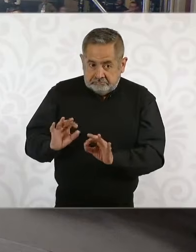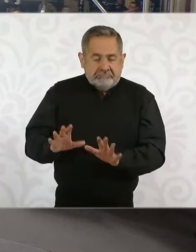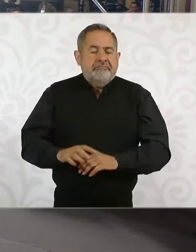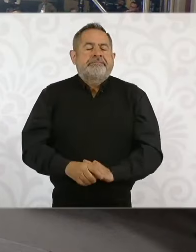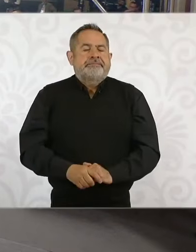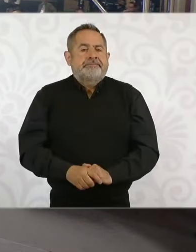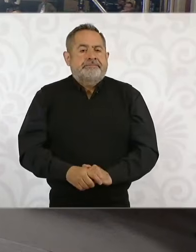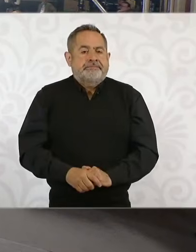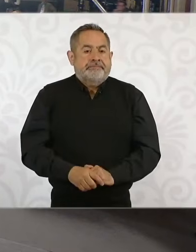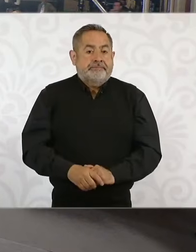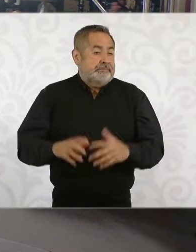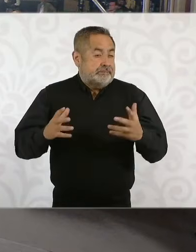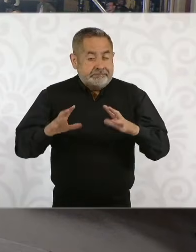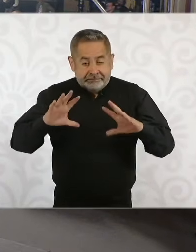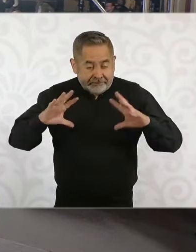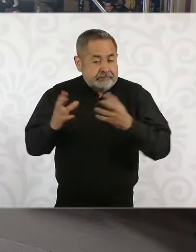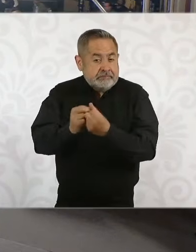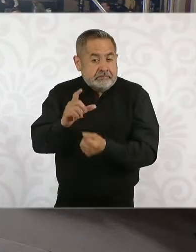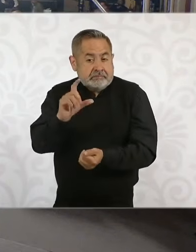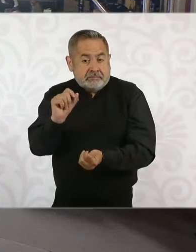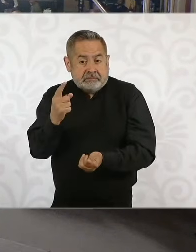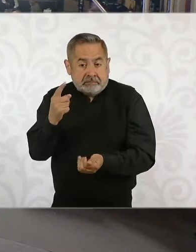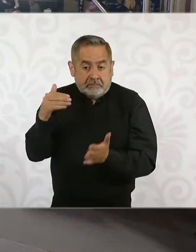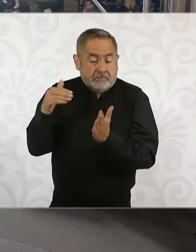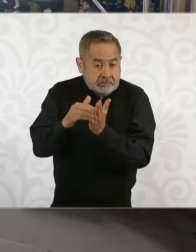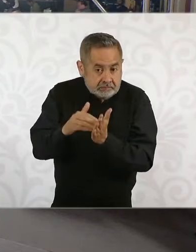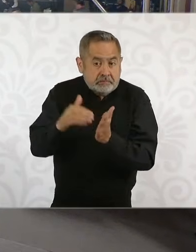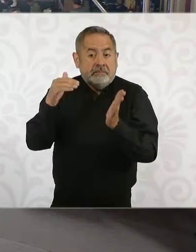Bueno, son más de 21,000 millones de pesos en siete proyectos